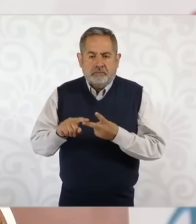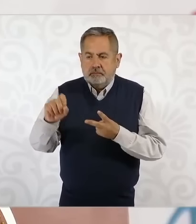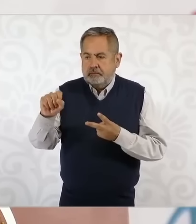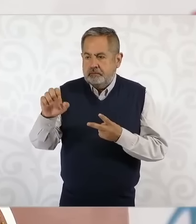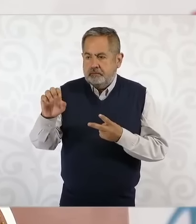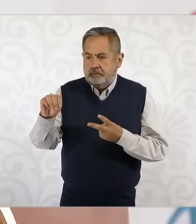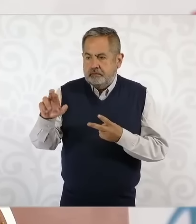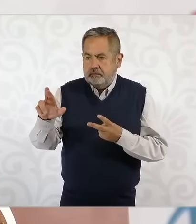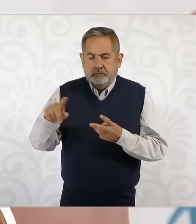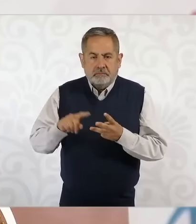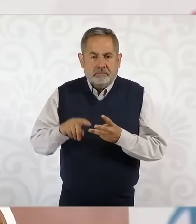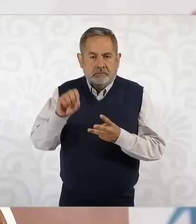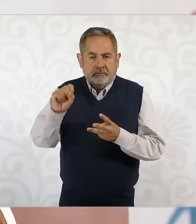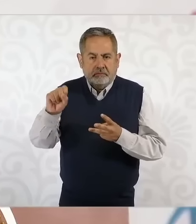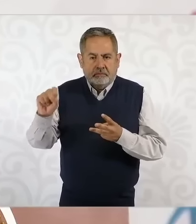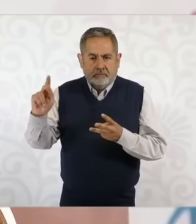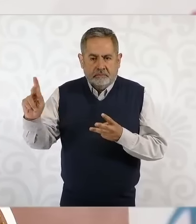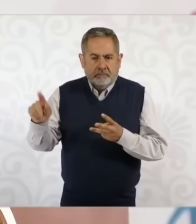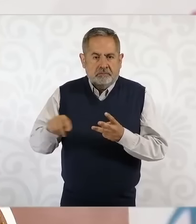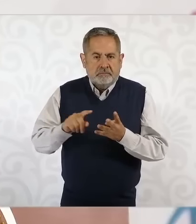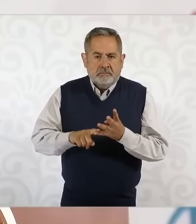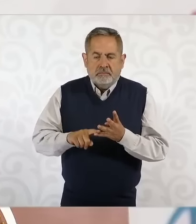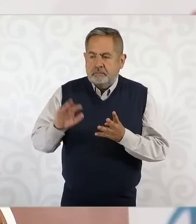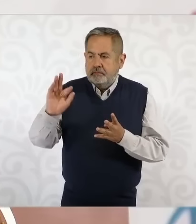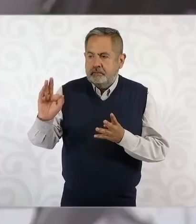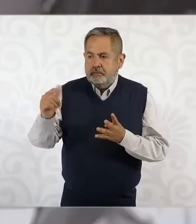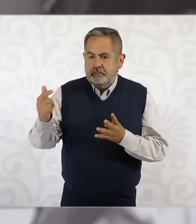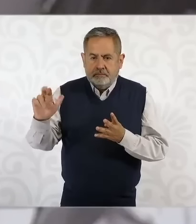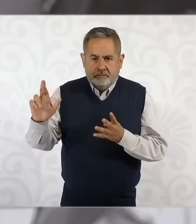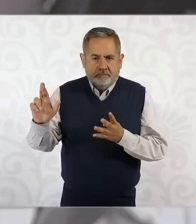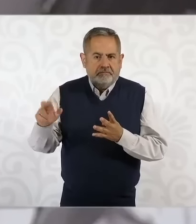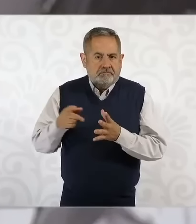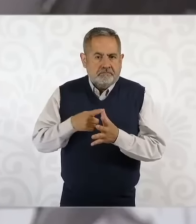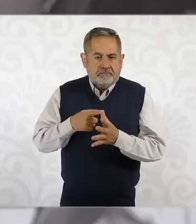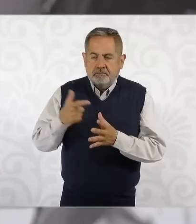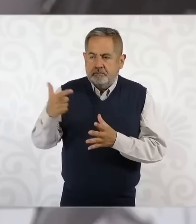de Seguridad y Protección Ciudadana, Fiscalía General de la República, Guardia Nacional,